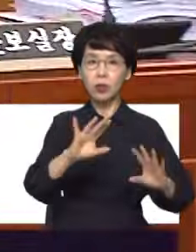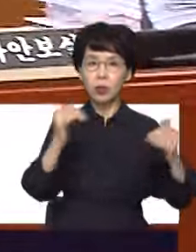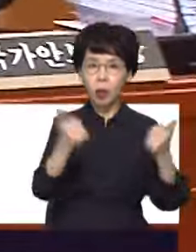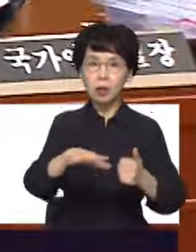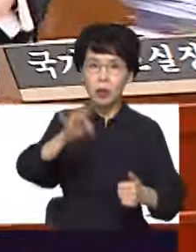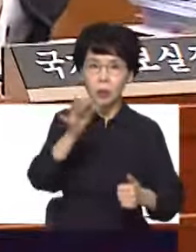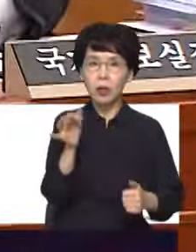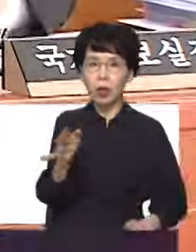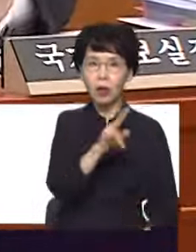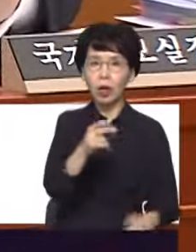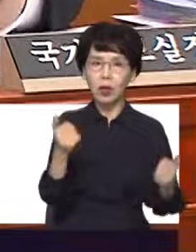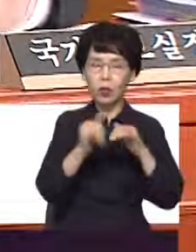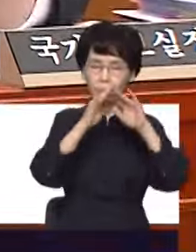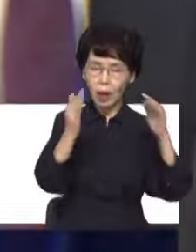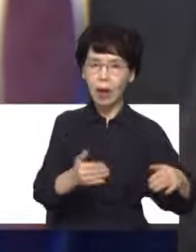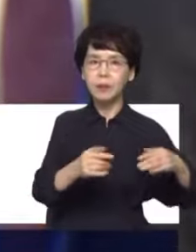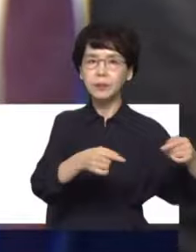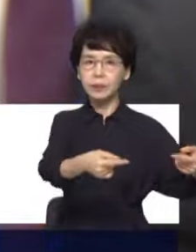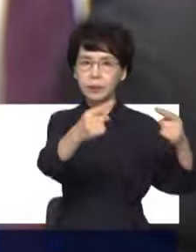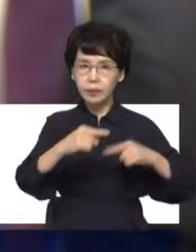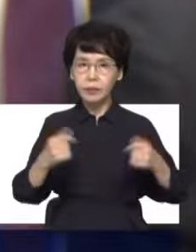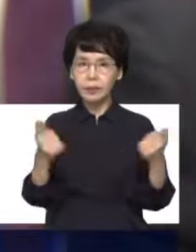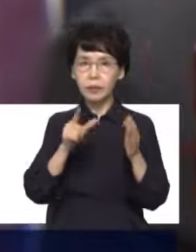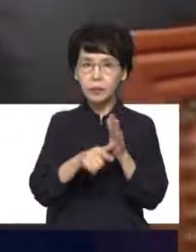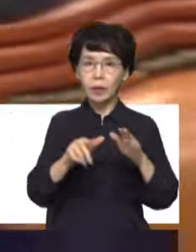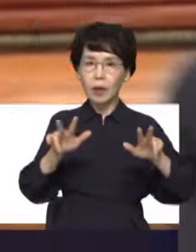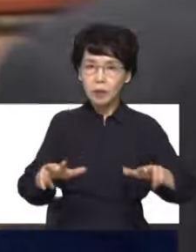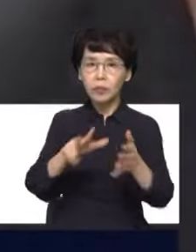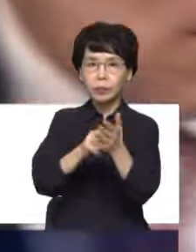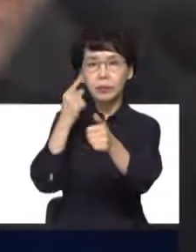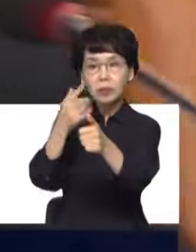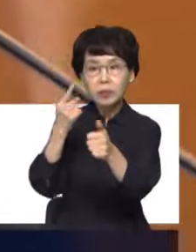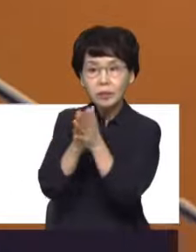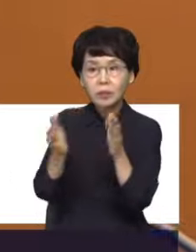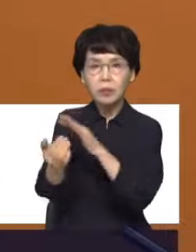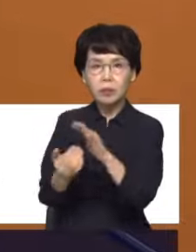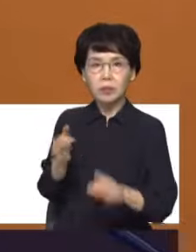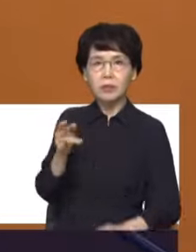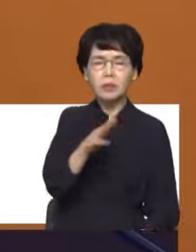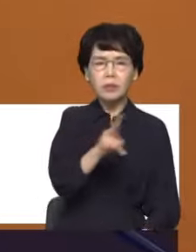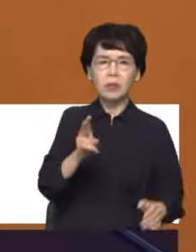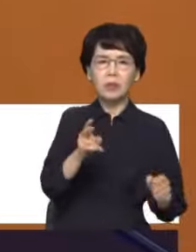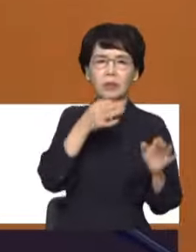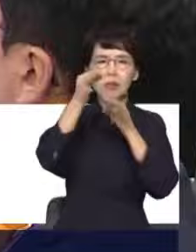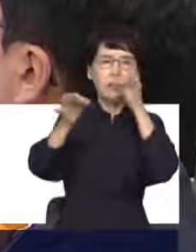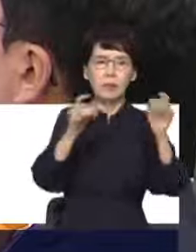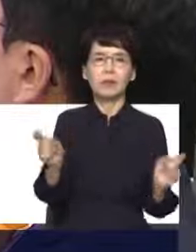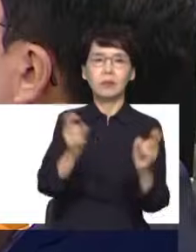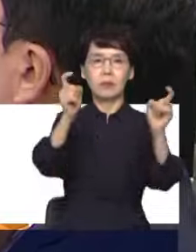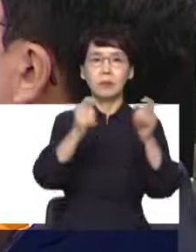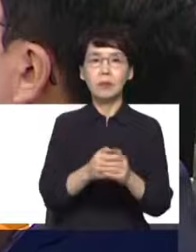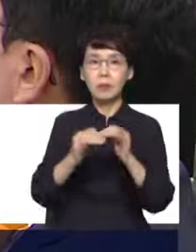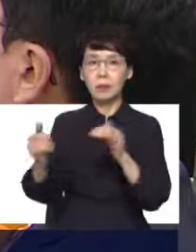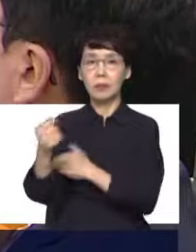의원들이 모두 참석한 오늘 회의에서는 현안 질의에 들어가기도 전에 여야 간 고성이 오갔습니다. 국민의힘 의원들은 운영위원장을 박찬대